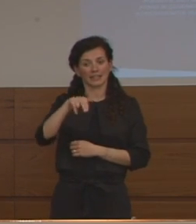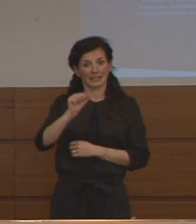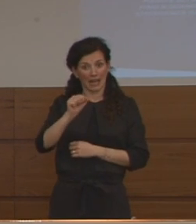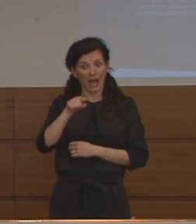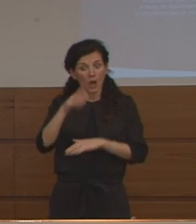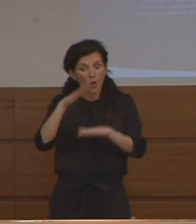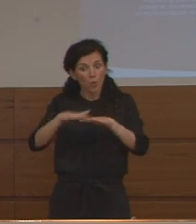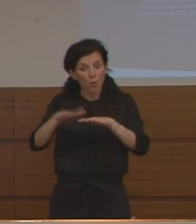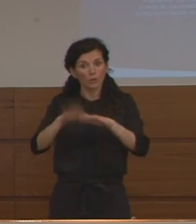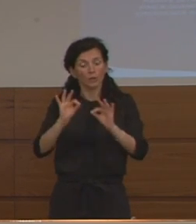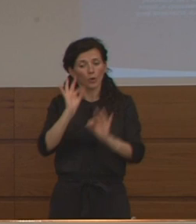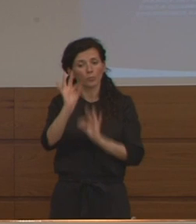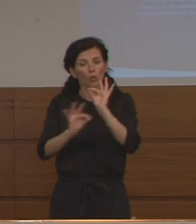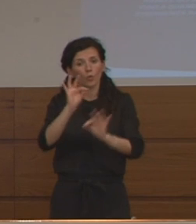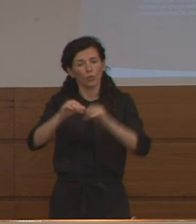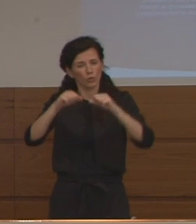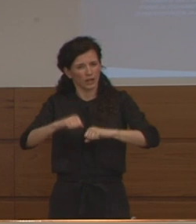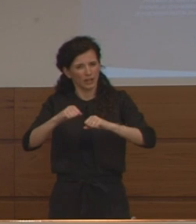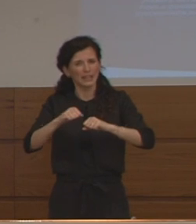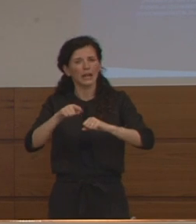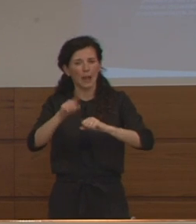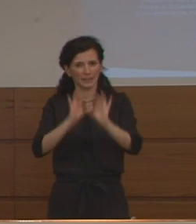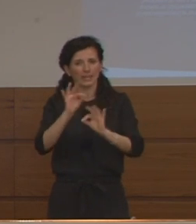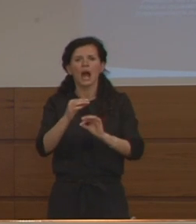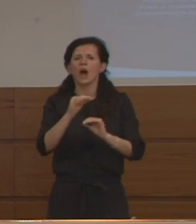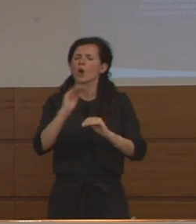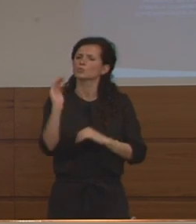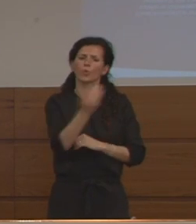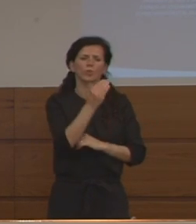in tutti i pazienti che vengono ricoverati. Se in questa infezione da